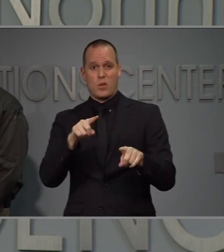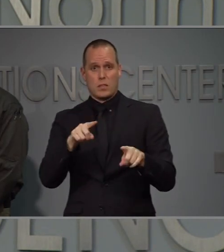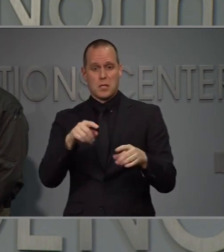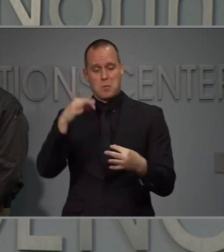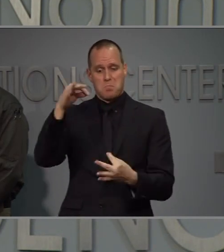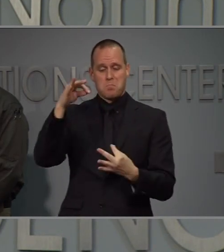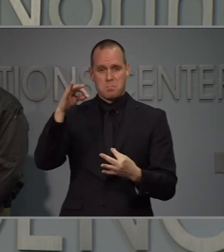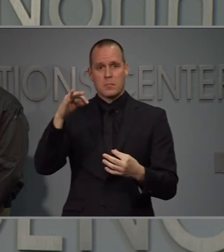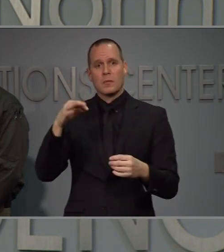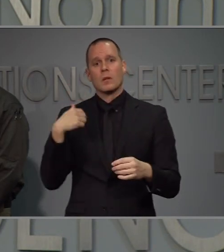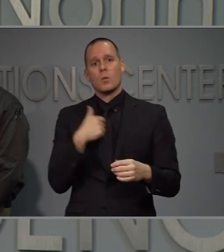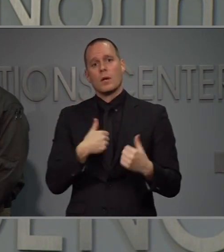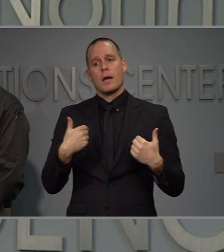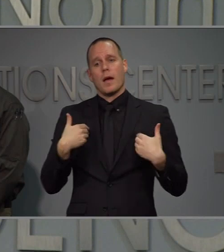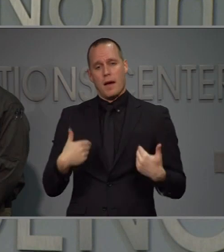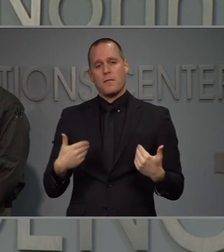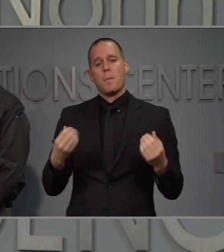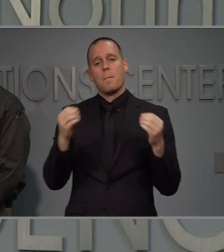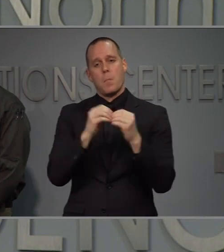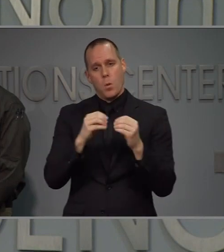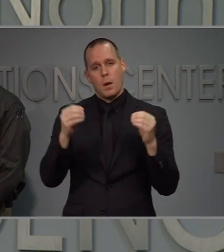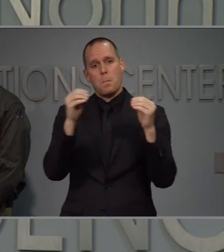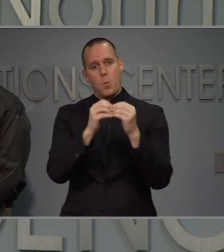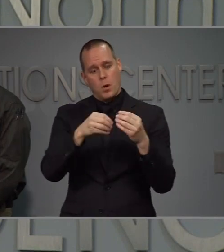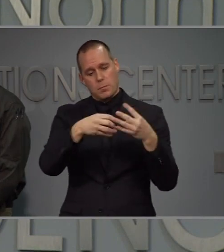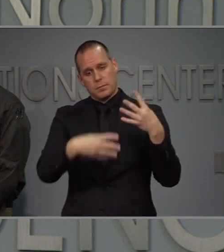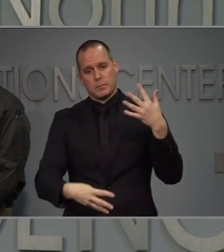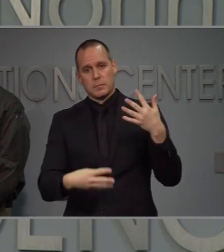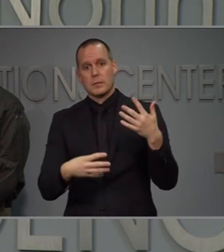Pero la orden más reciente.